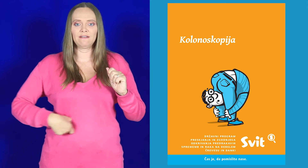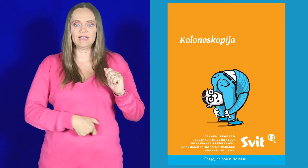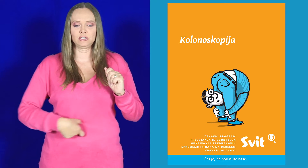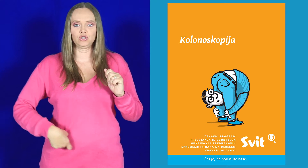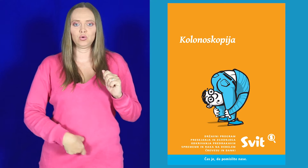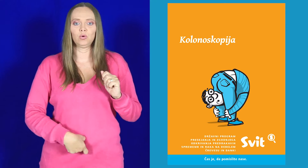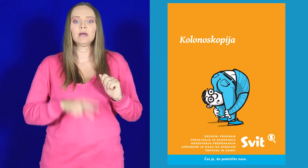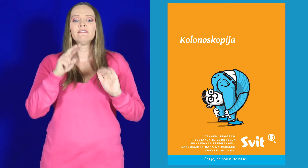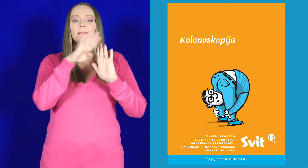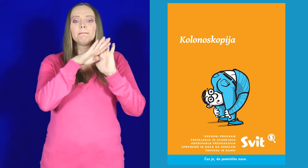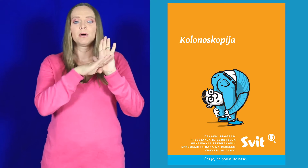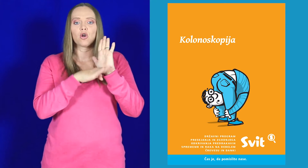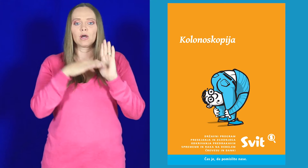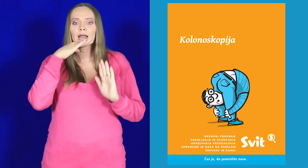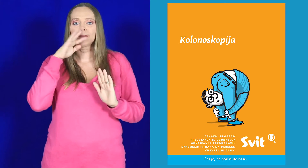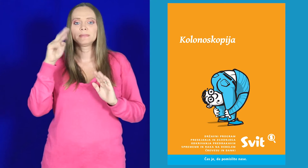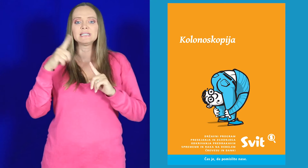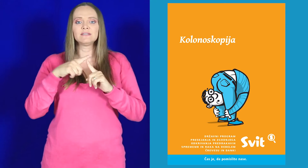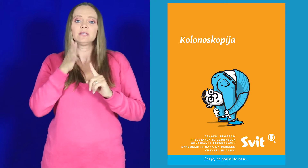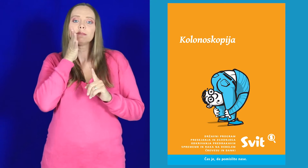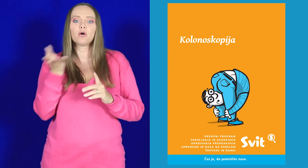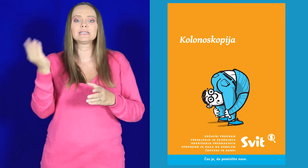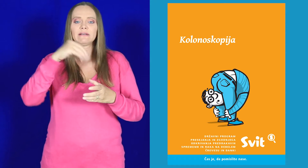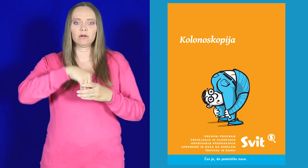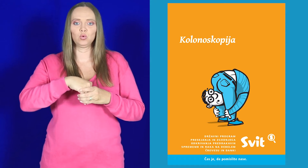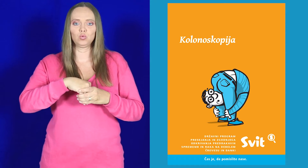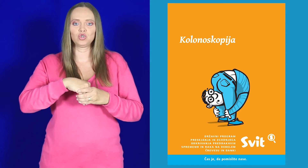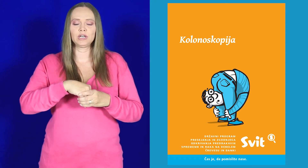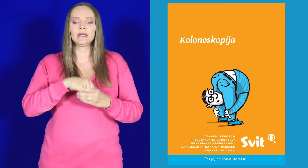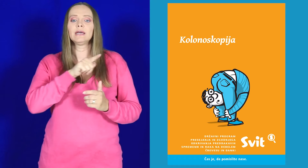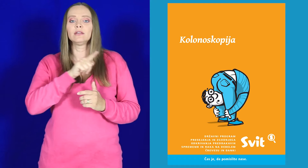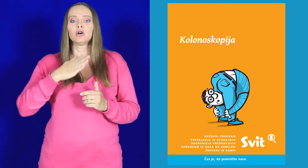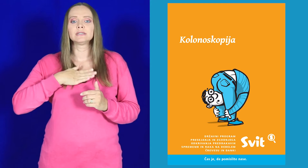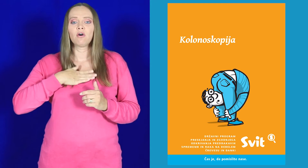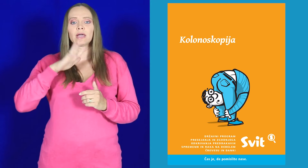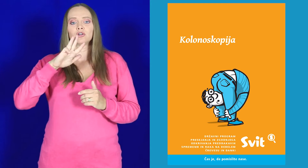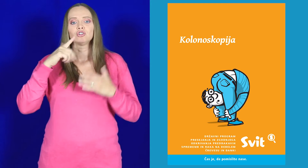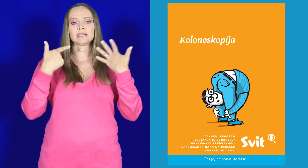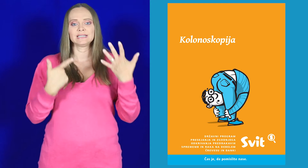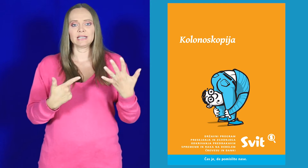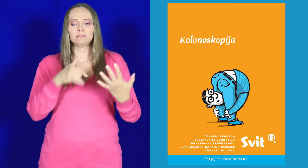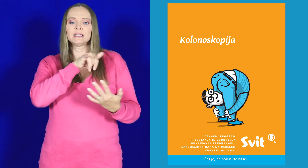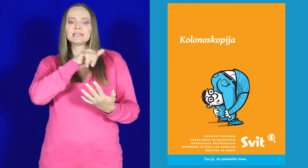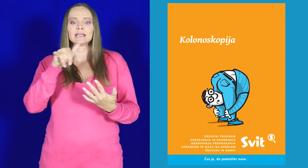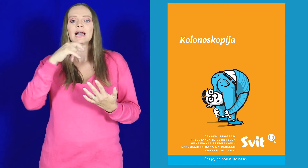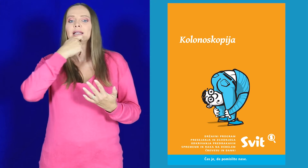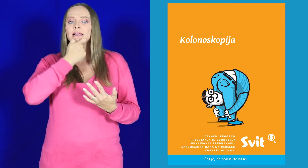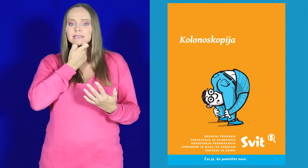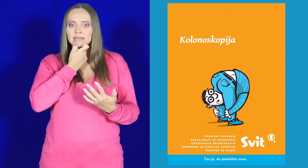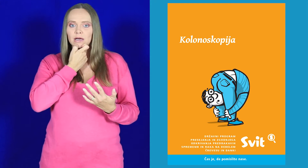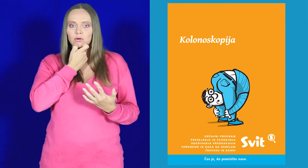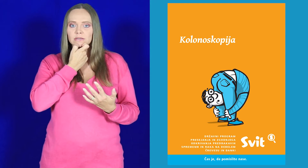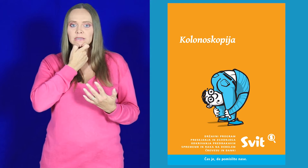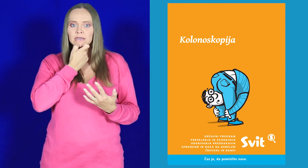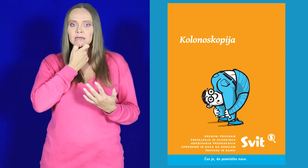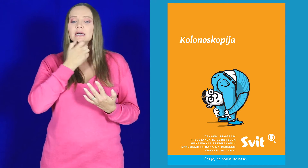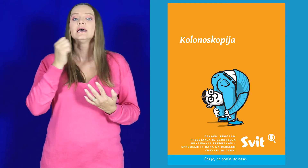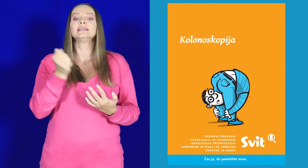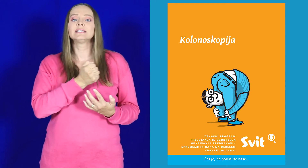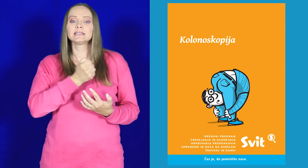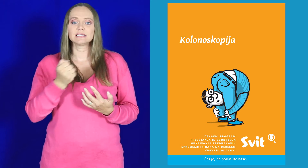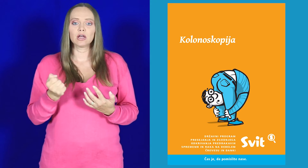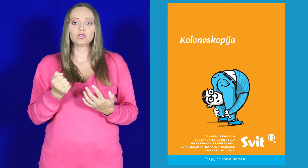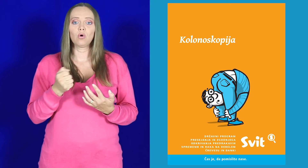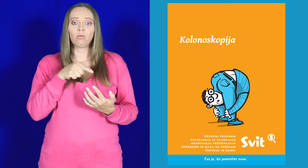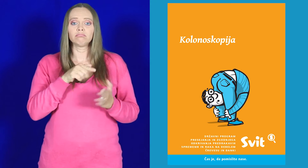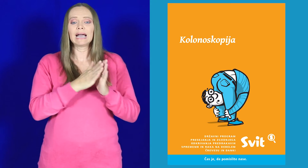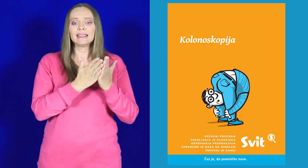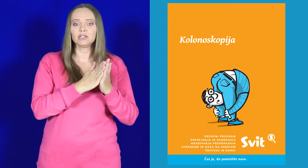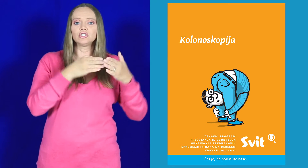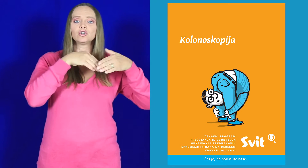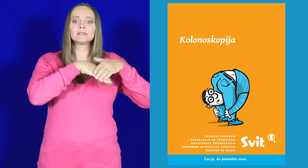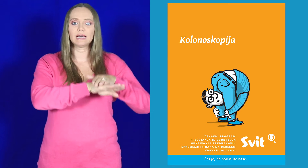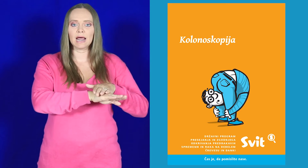V Program Svit boste vključeni do svojega 74. leta starosti, zato knjižico shranite.